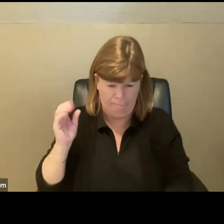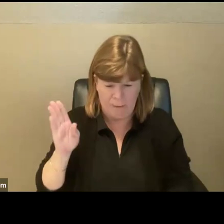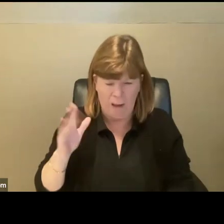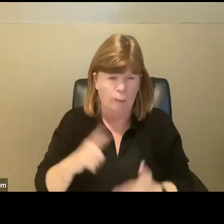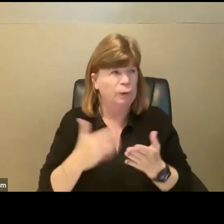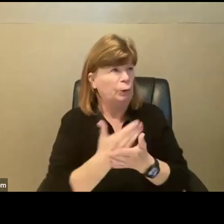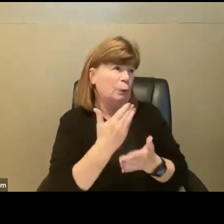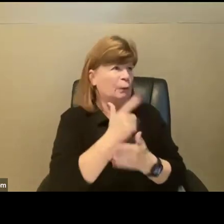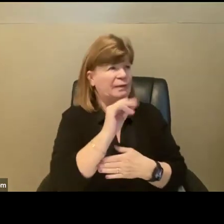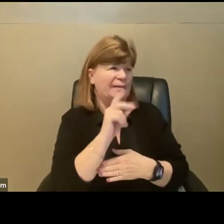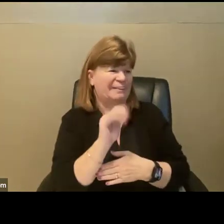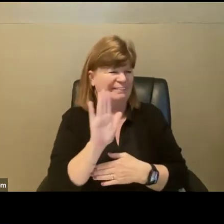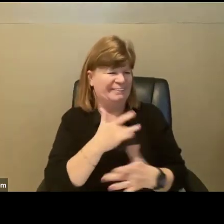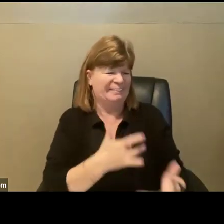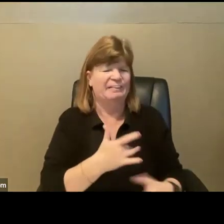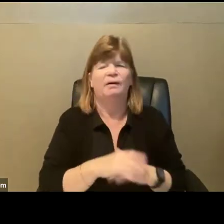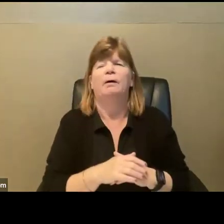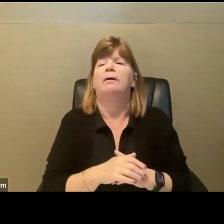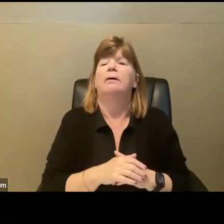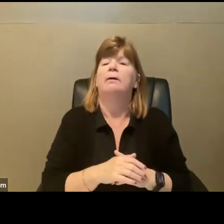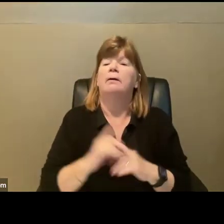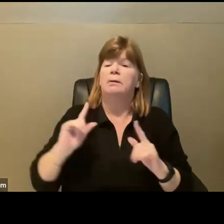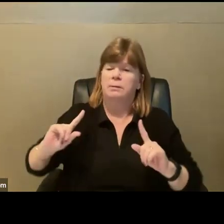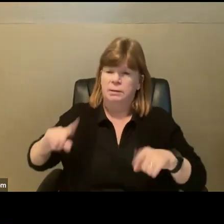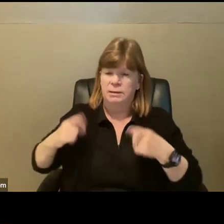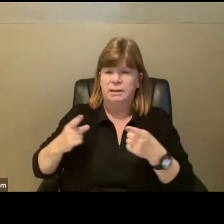Bueno, ya sabes, desde que desarrollaron la vacuna contra el COVID,